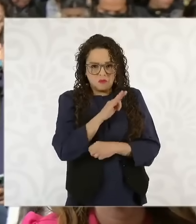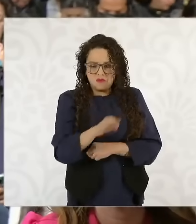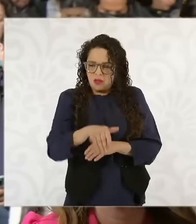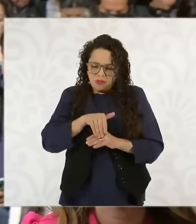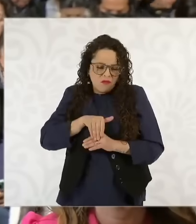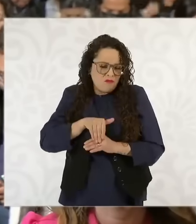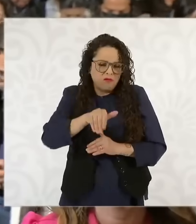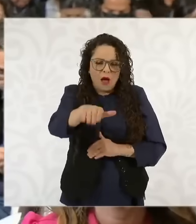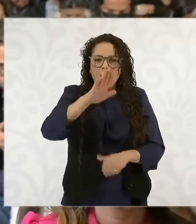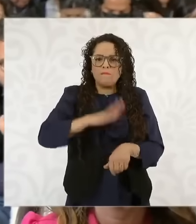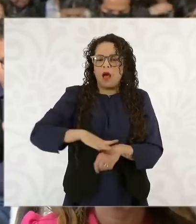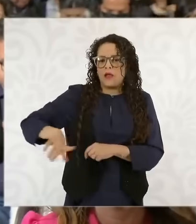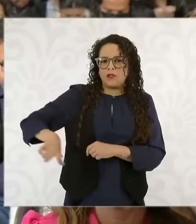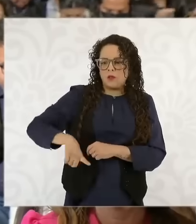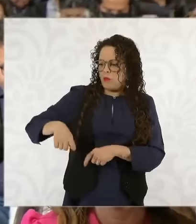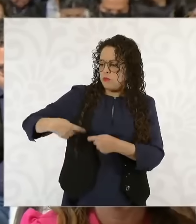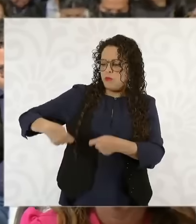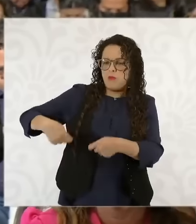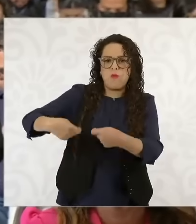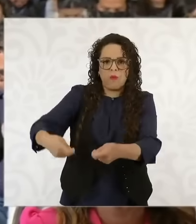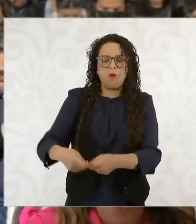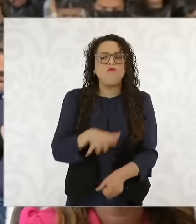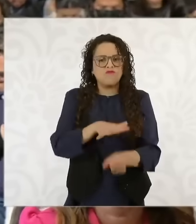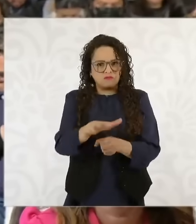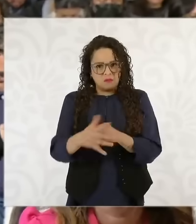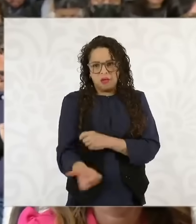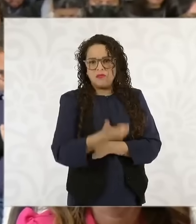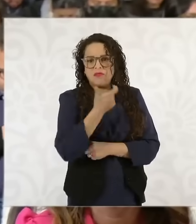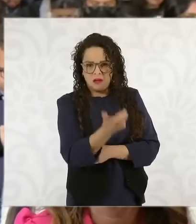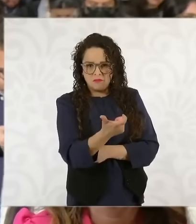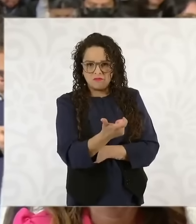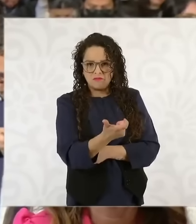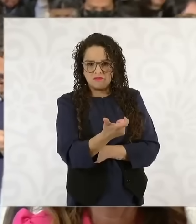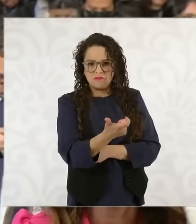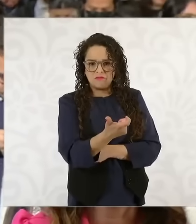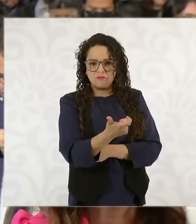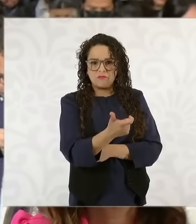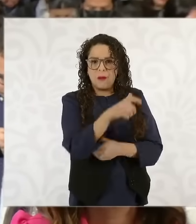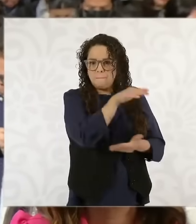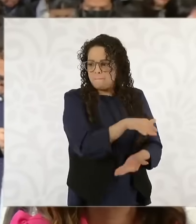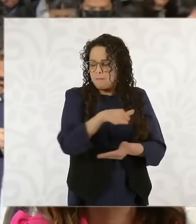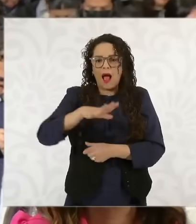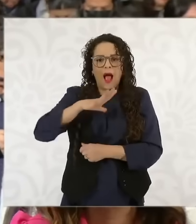una soberanía financiera Pemex para poder cubrir tanto sus deudas y también ser rentable